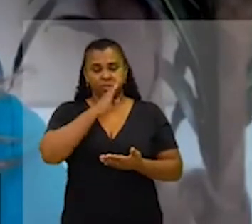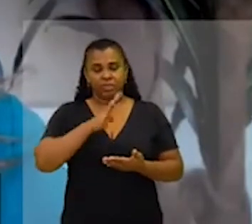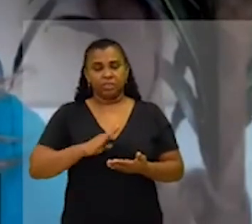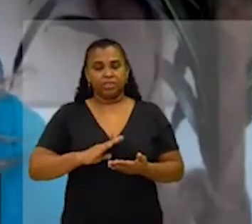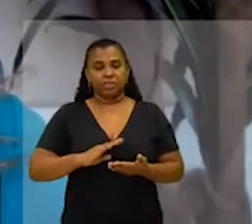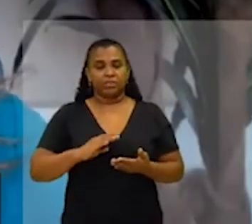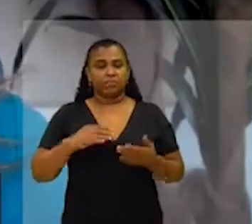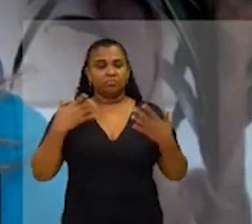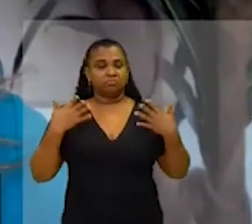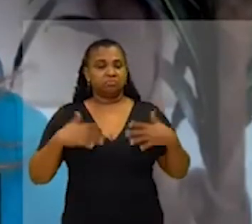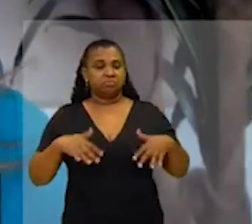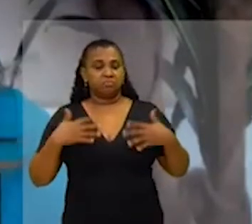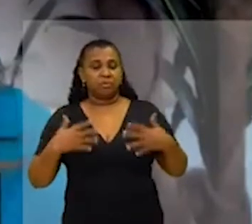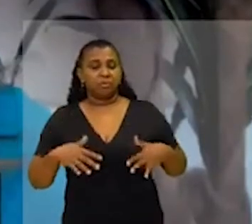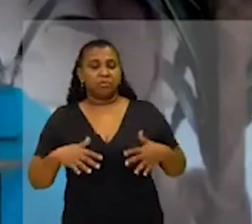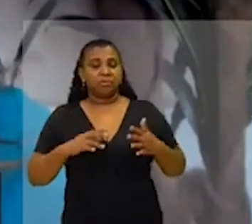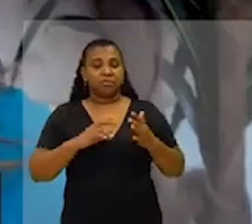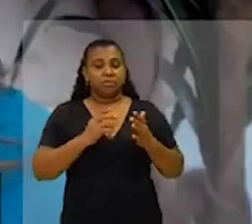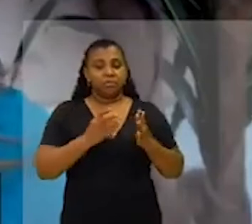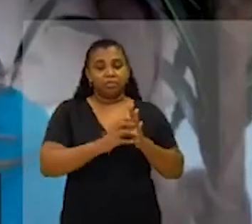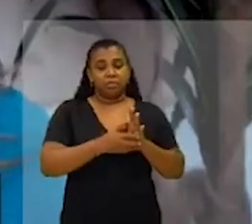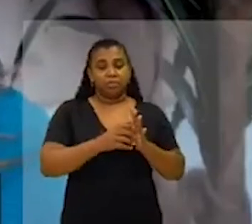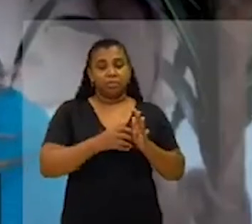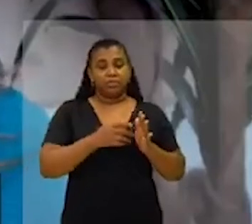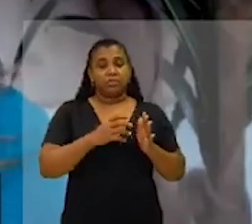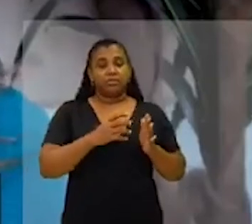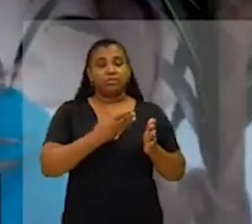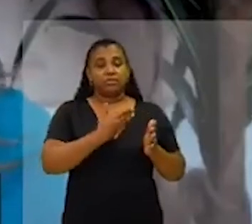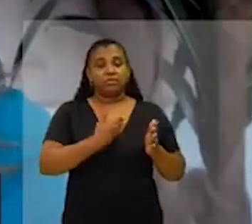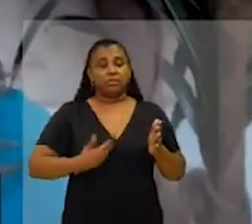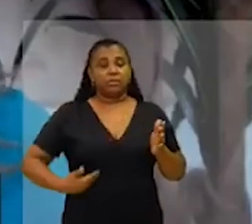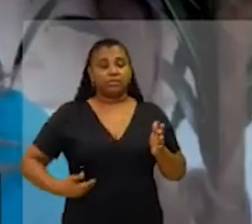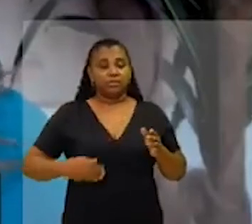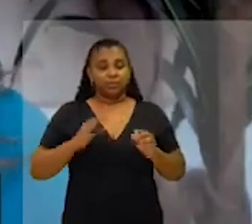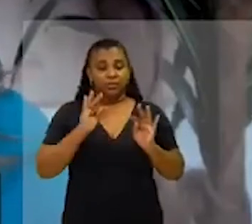após o fim de empresário do financiamento Empresarial não apenas os partidos políticos